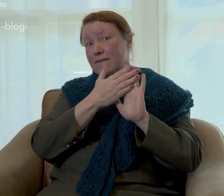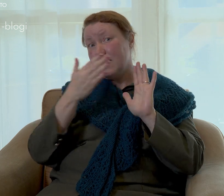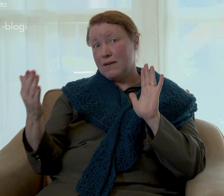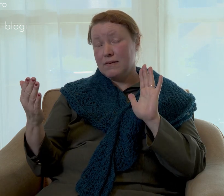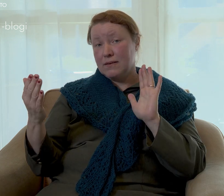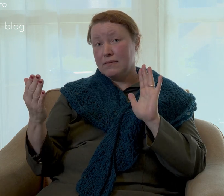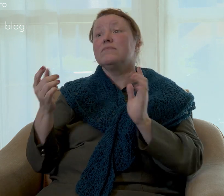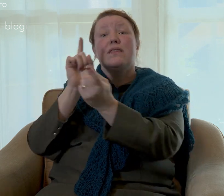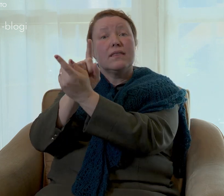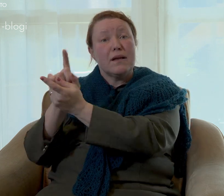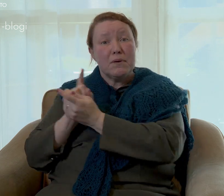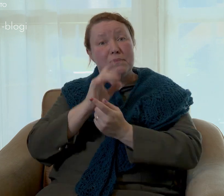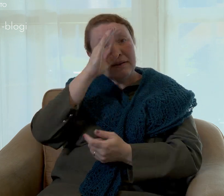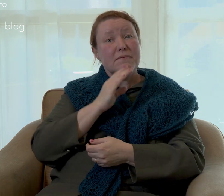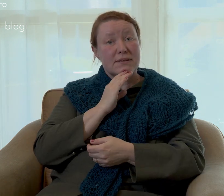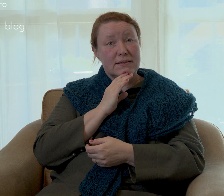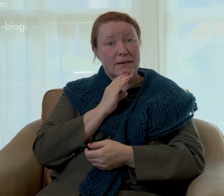joita tauoilla ja lounaalla käytiin.